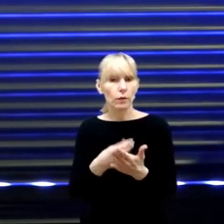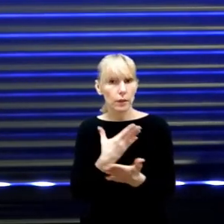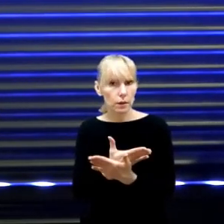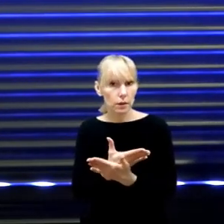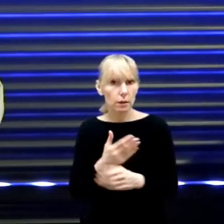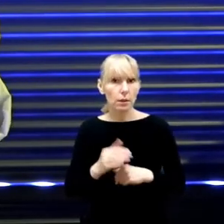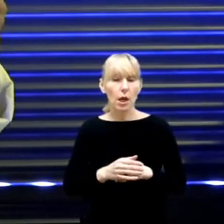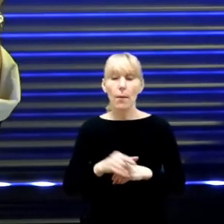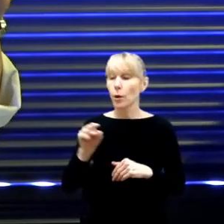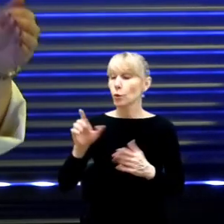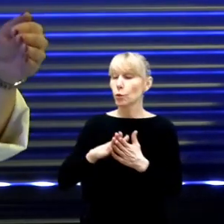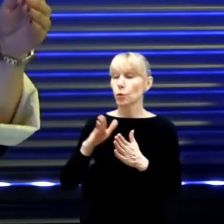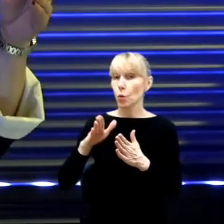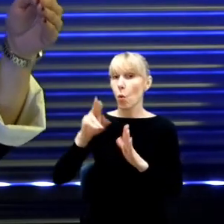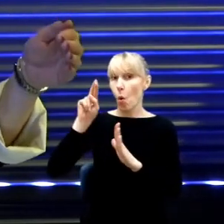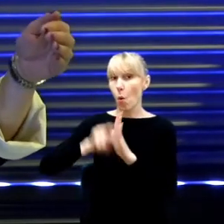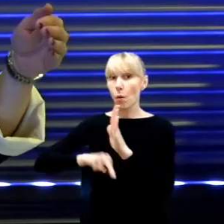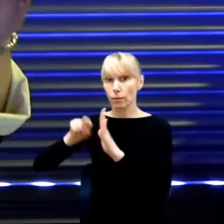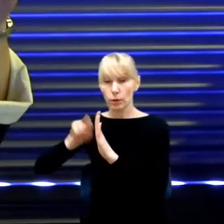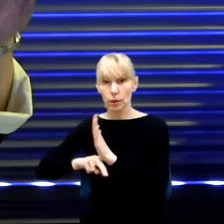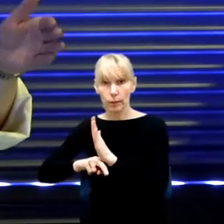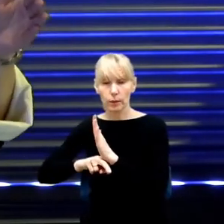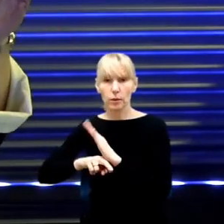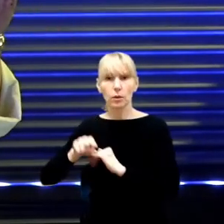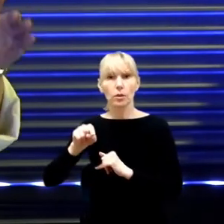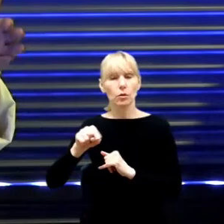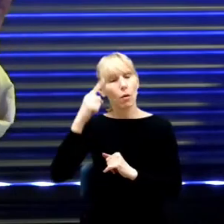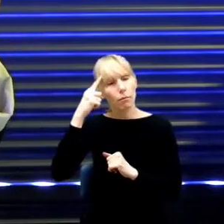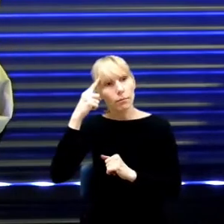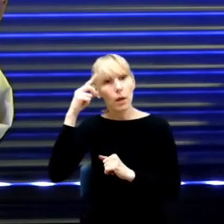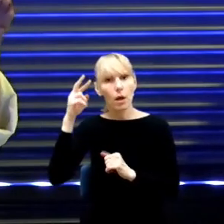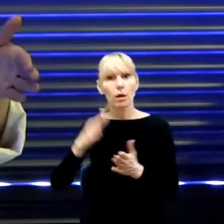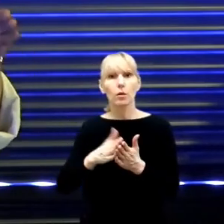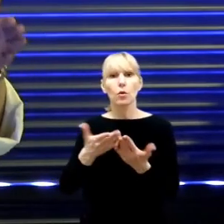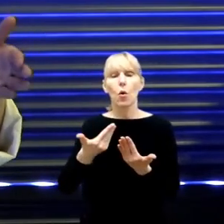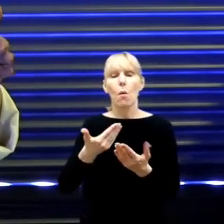gdyby je rozsądnie egzekwować, da się zachować wysoką jakość.